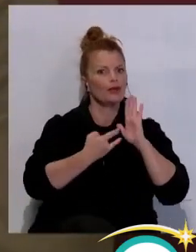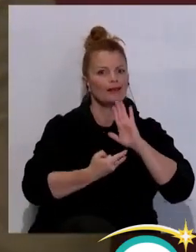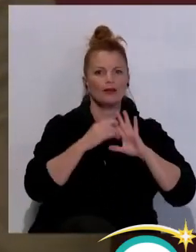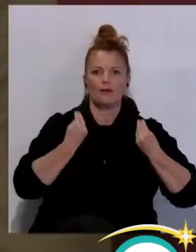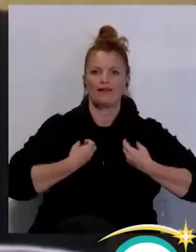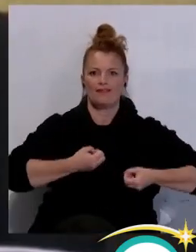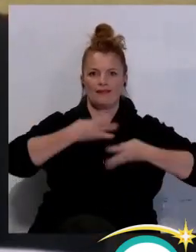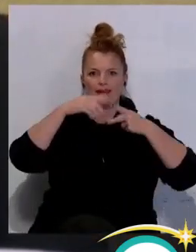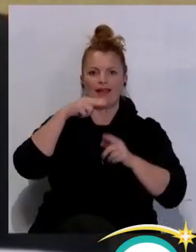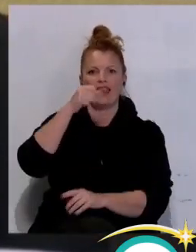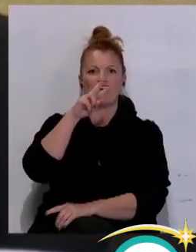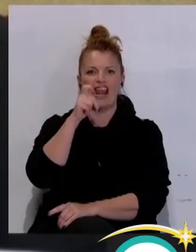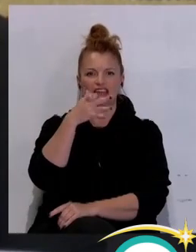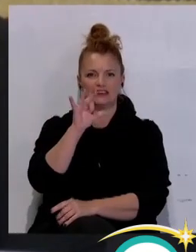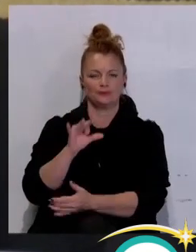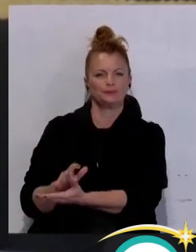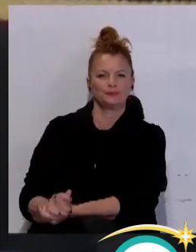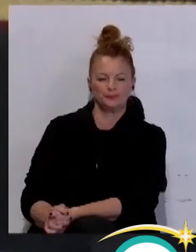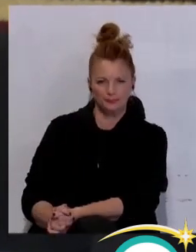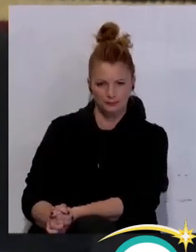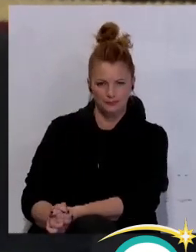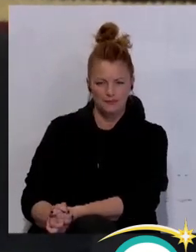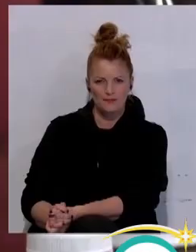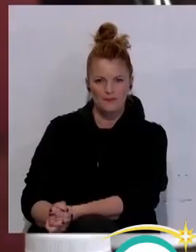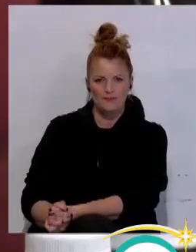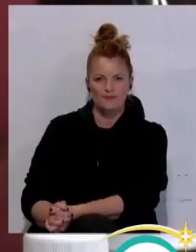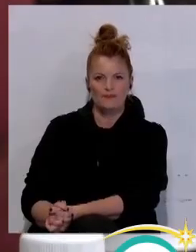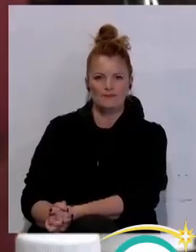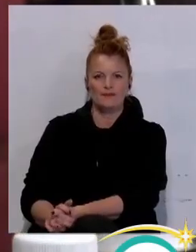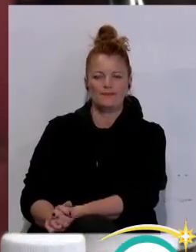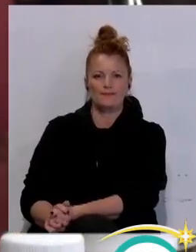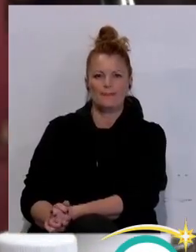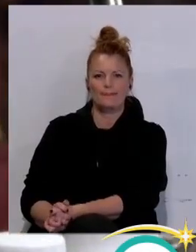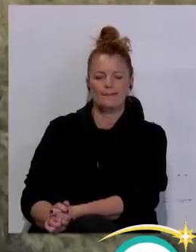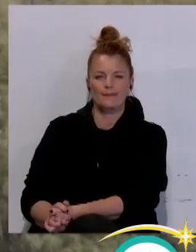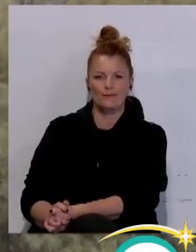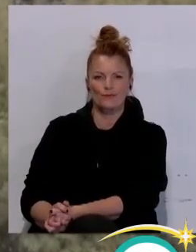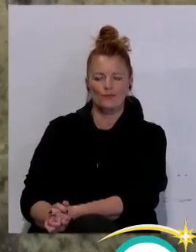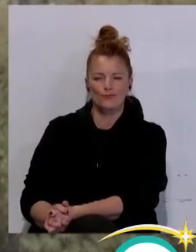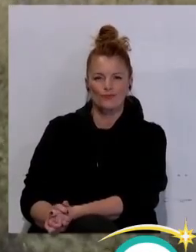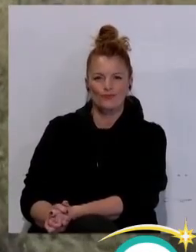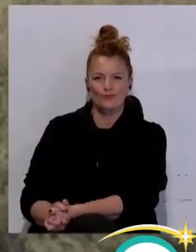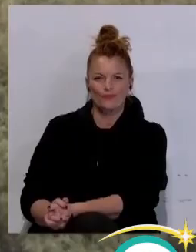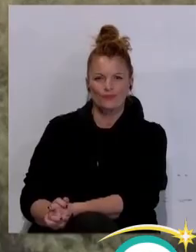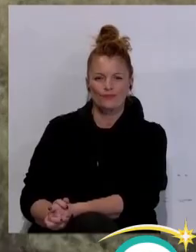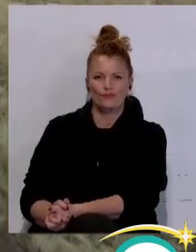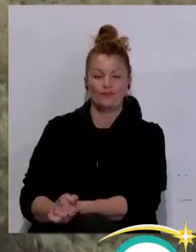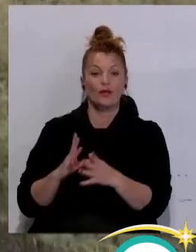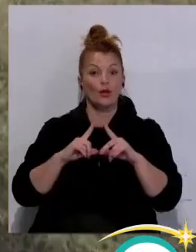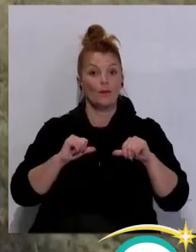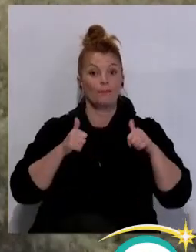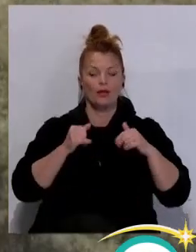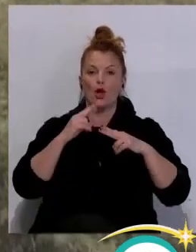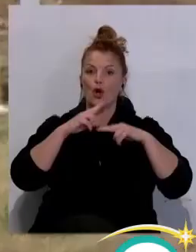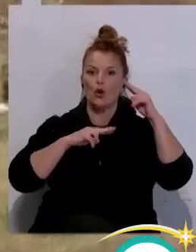[Música] navals comienzan las obras para la remodelación del